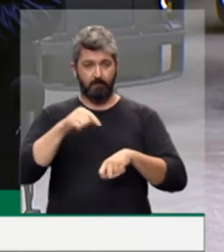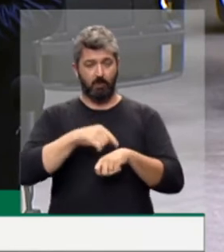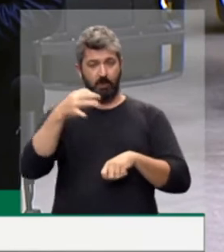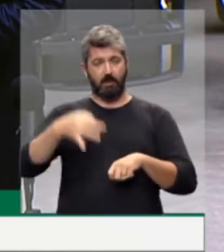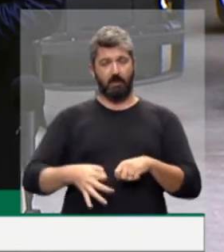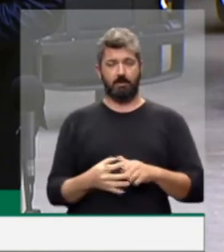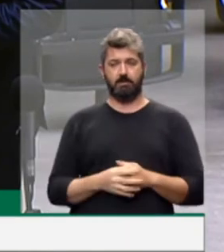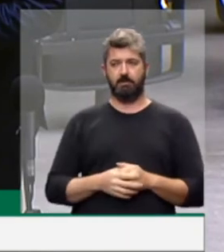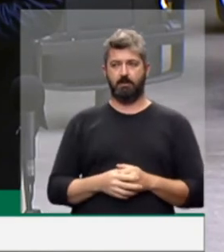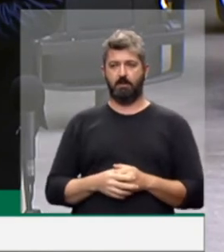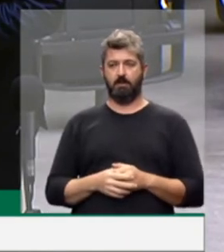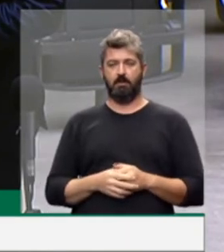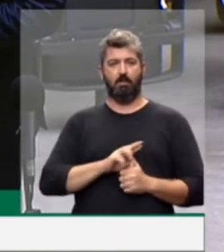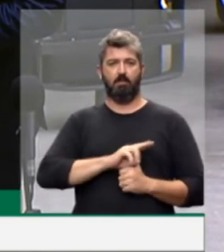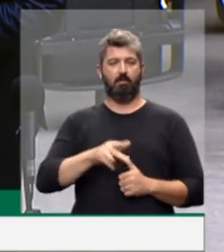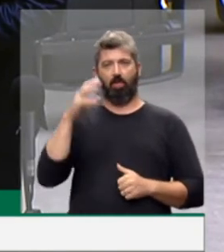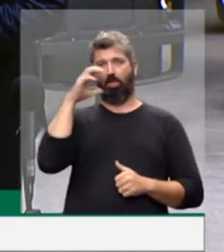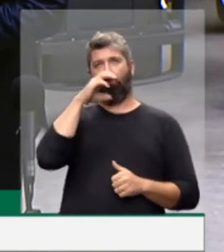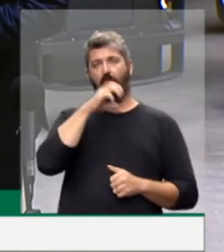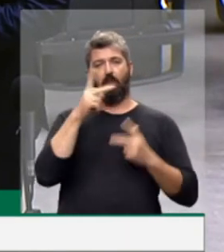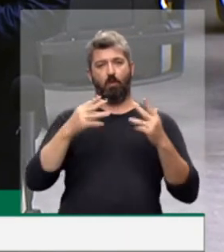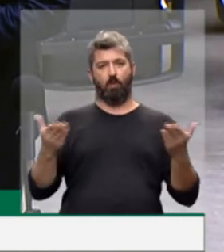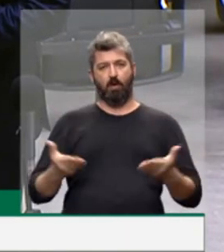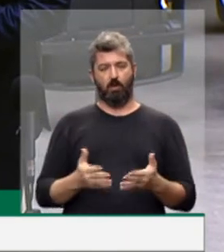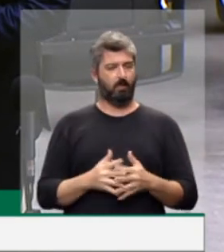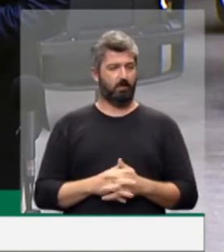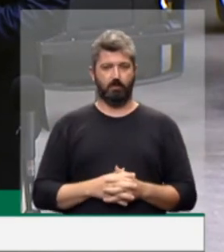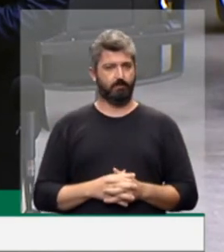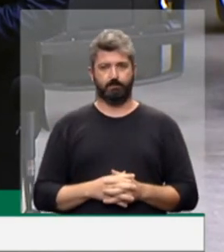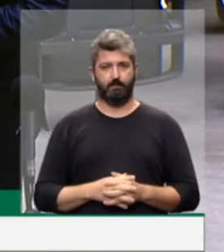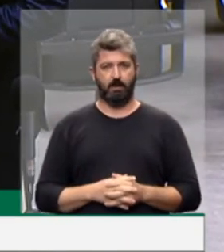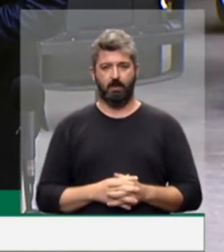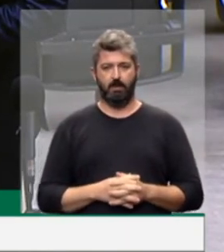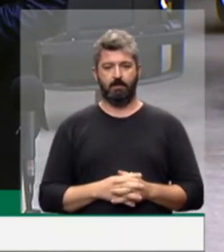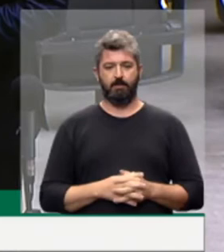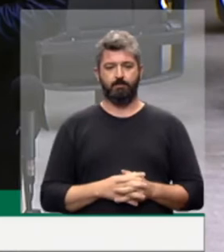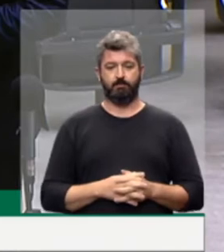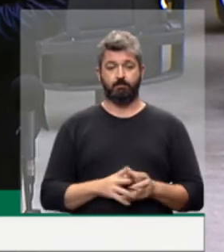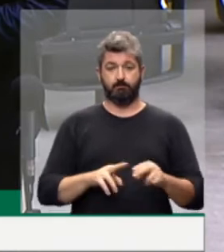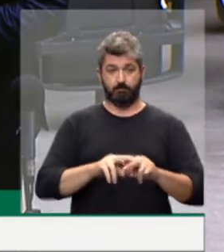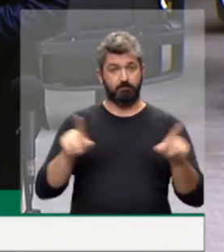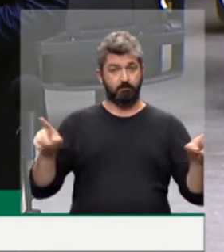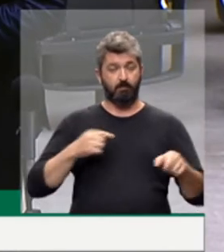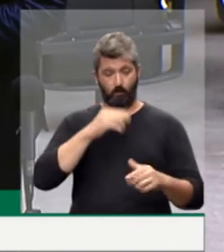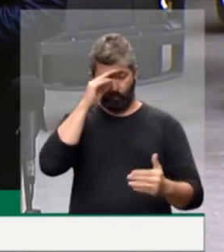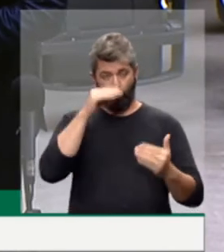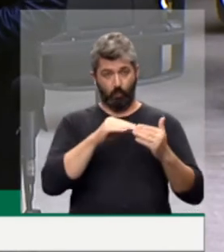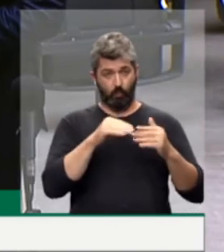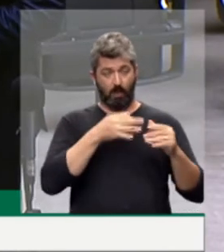ESSA POLUIÇÃO QUE ESTÁ ESSA MEDIDA PROVISÓRIA. SIM A RETIRADA DE PAUTA, A GENTE DISCUTA ESSE TEMA NO MOMENTO OPORTUNO E NÃO DE FORMA APRESSADA COMO A GENTE ESTÁ